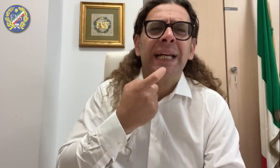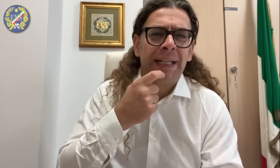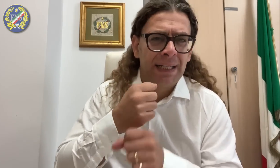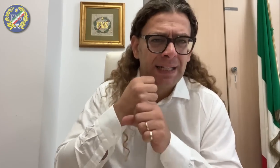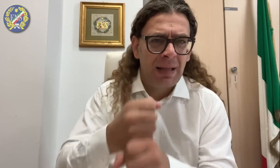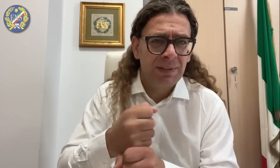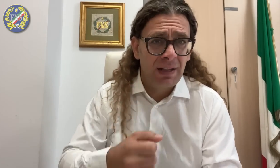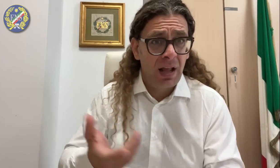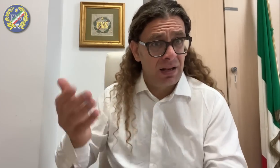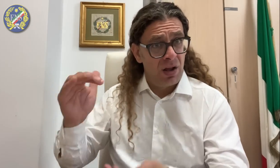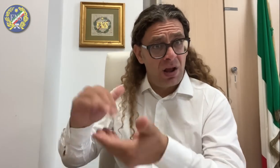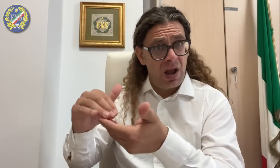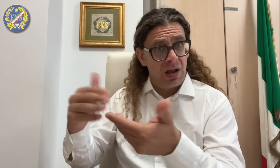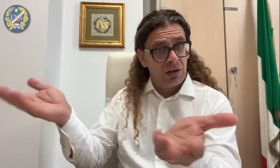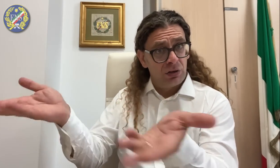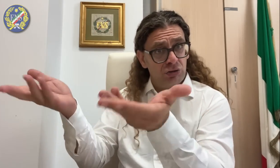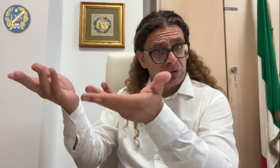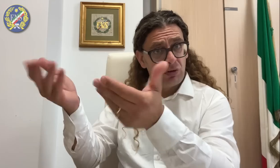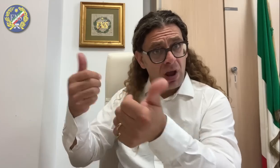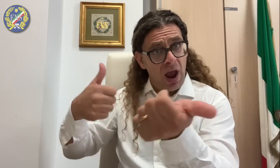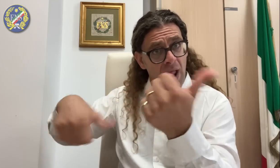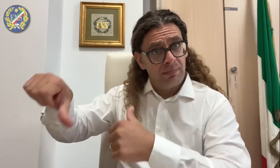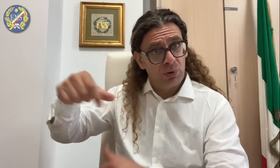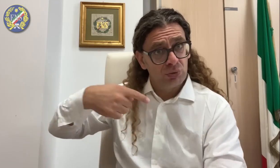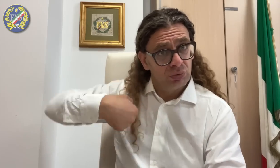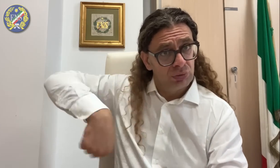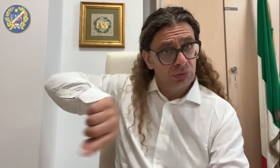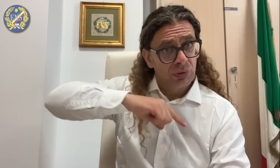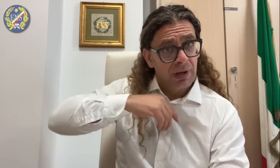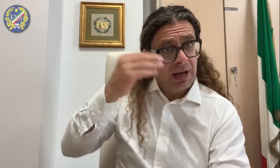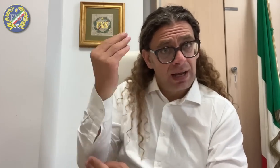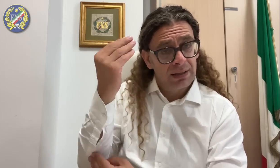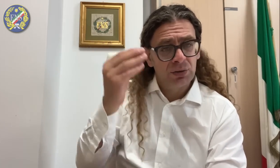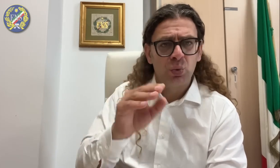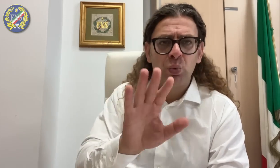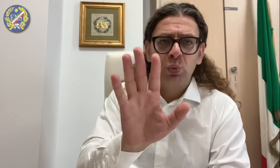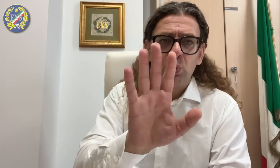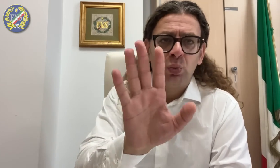sordi italiani, una qualsiasi associazione sarebbe in grado di sostituirsi all’ENS?